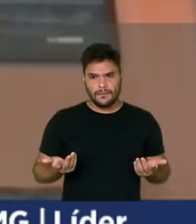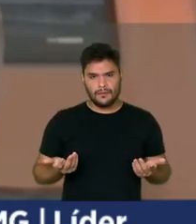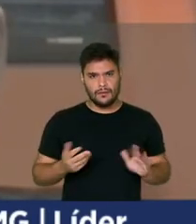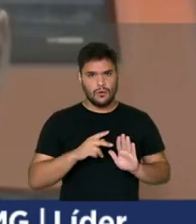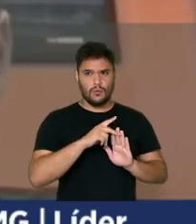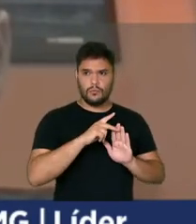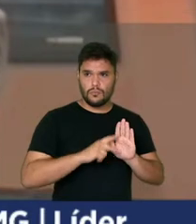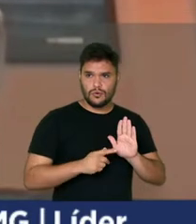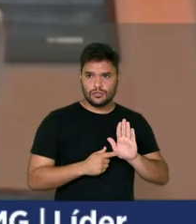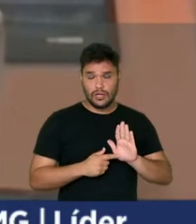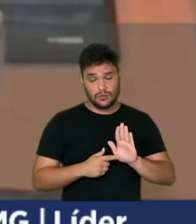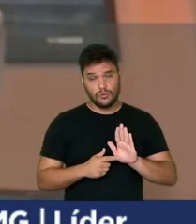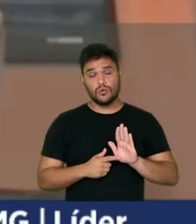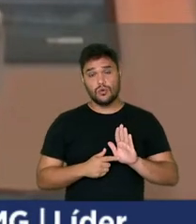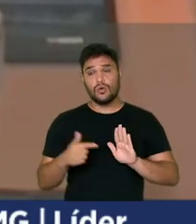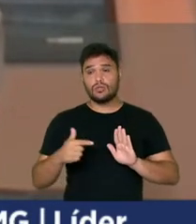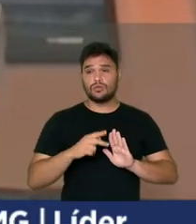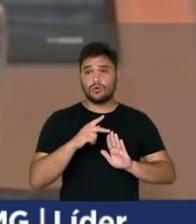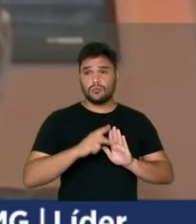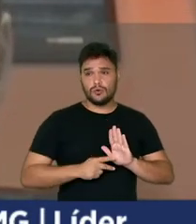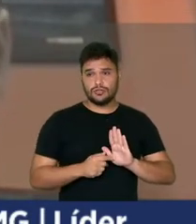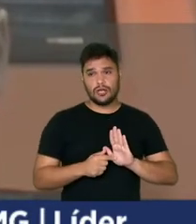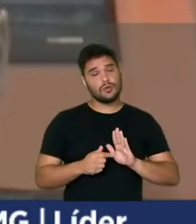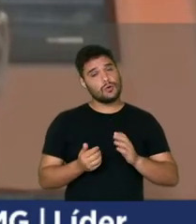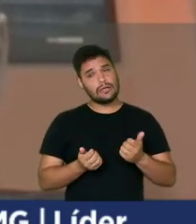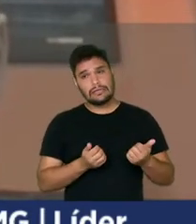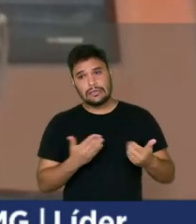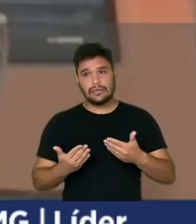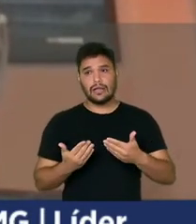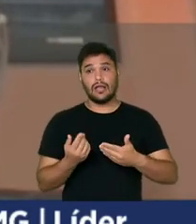RIO. É LAMENTÁVEL PRESIDENTE, QUE UM PROJETO, UM SEGUNDO PROJETO QUE DESTINA